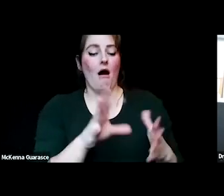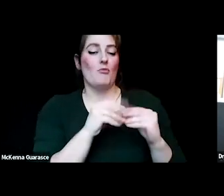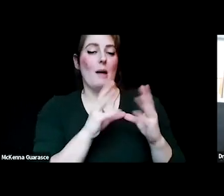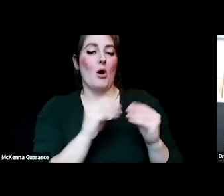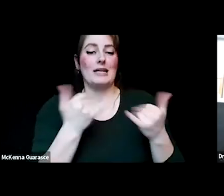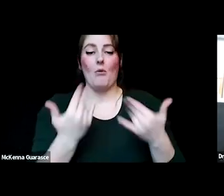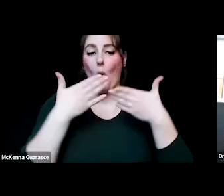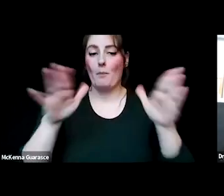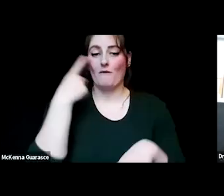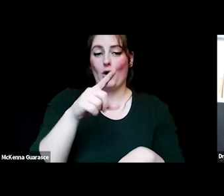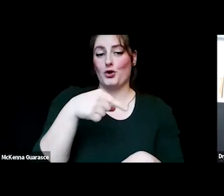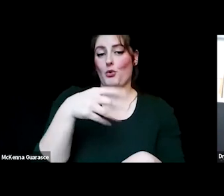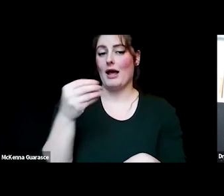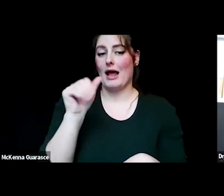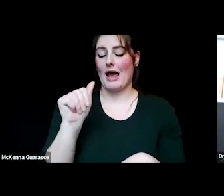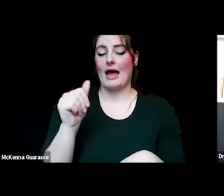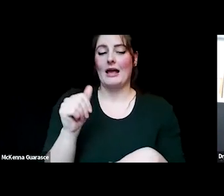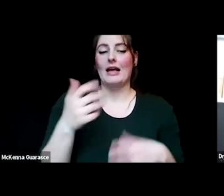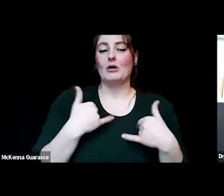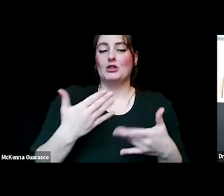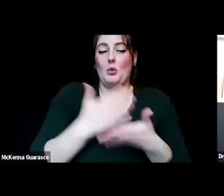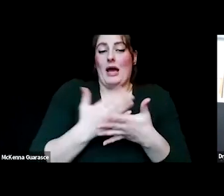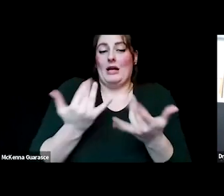de preguntas, quiero hacer una pausa y comprobar que nadie se haya quedado atrás,